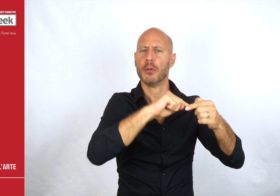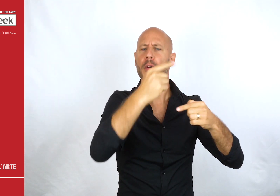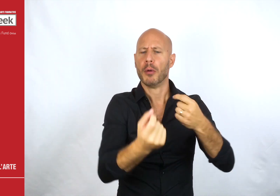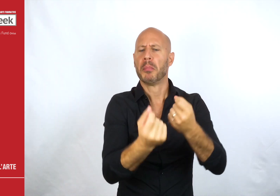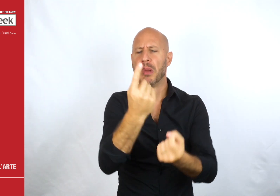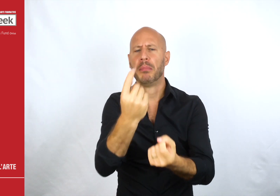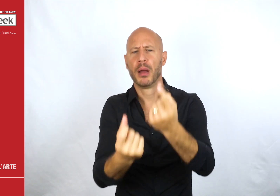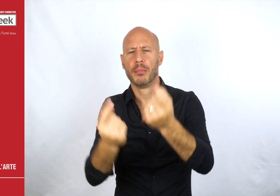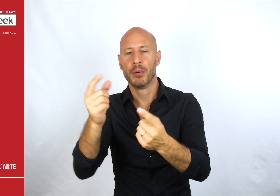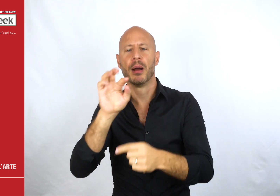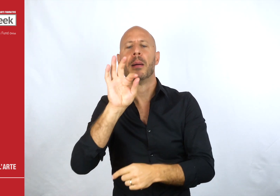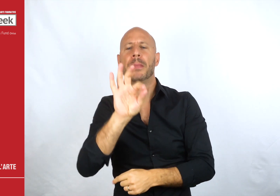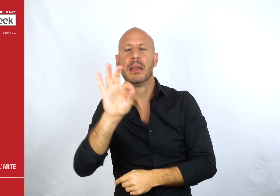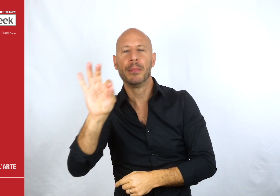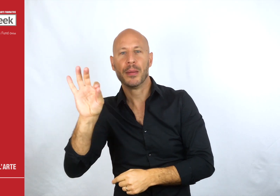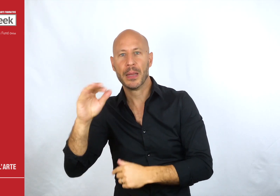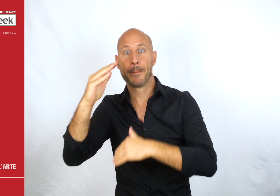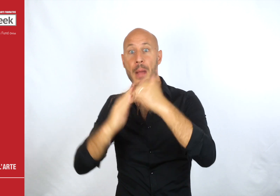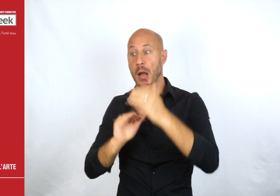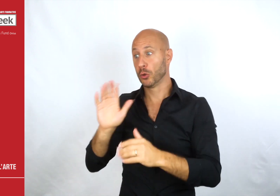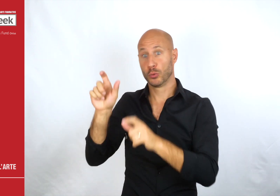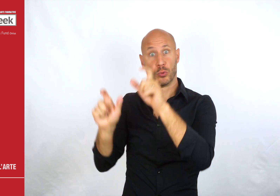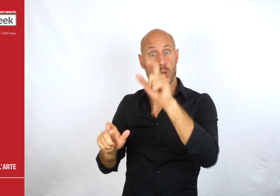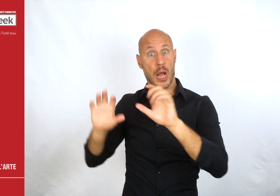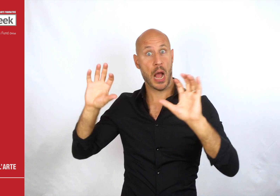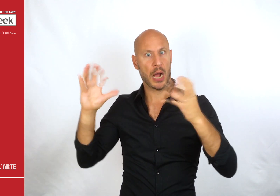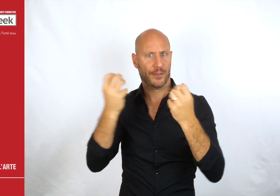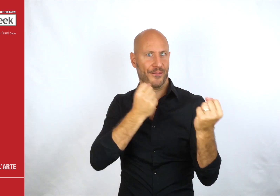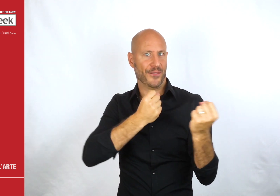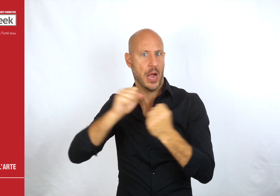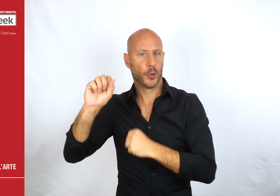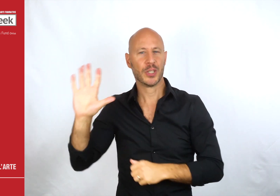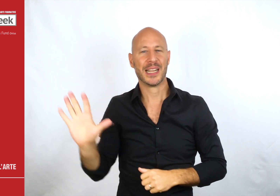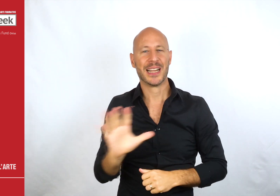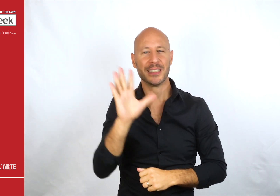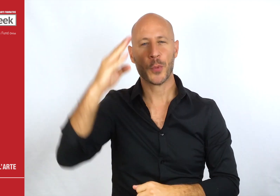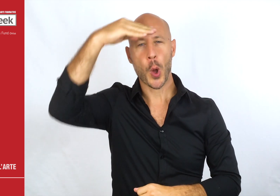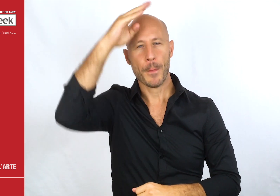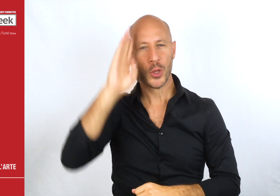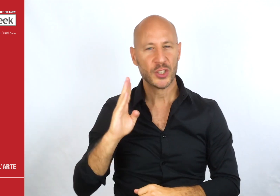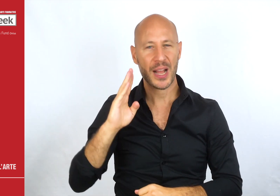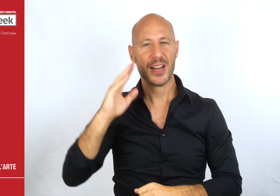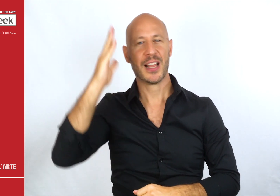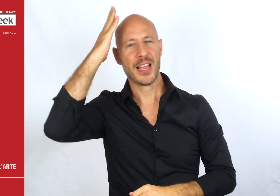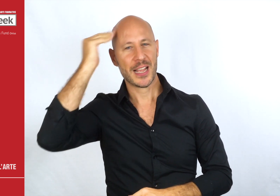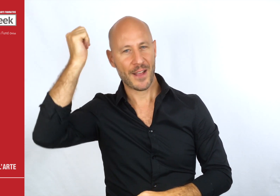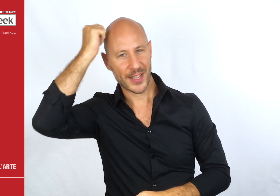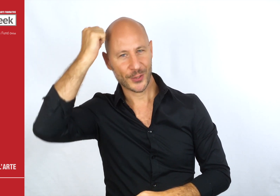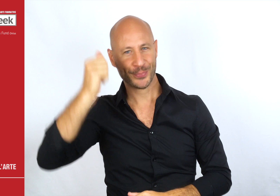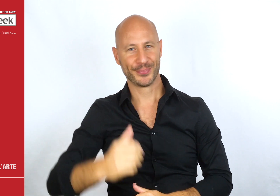Nei secoli ne sono stati realizzati tanti altri, alcuni anche da artisti noti come Botticelli e Raffaello.